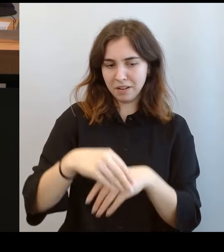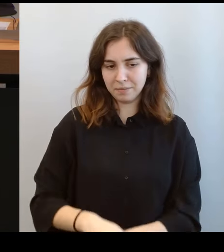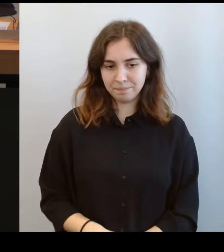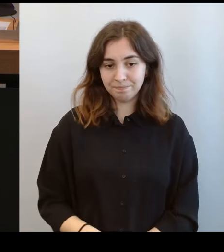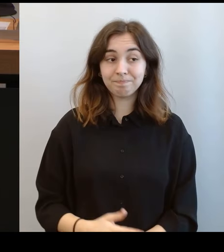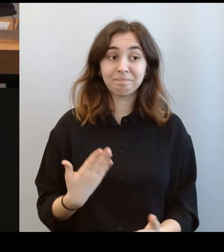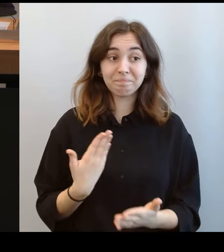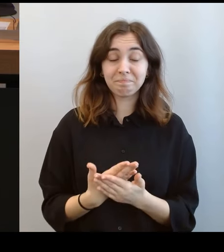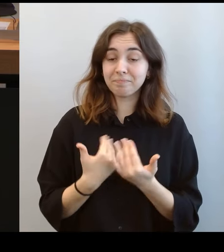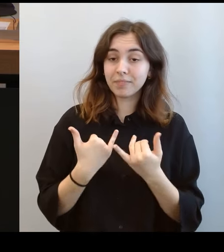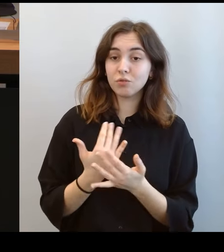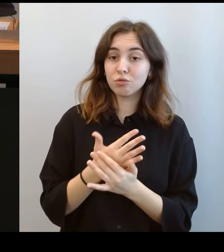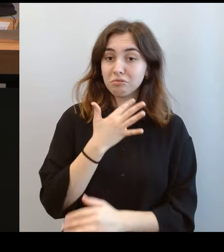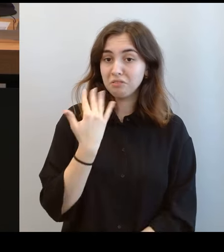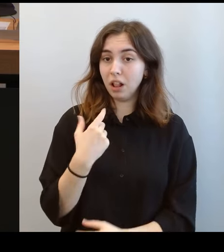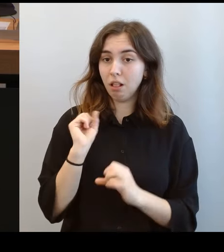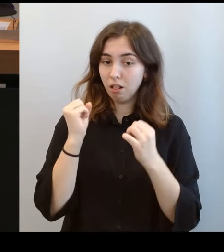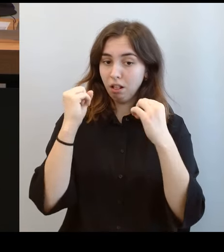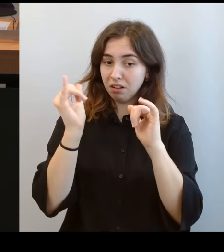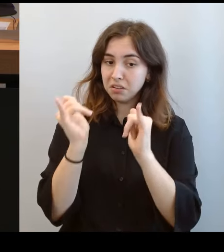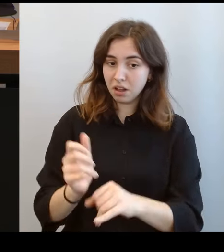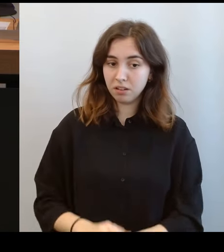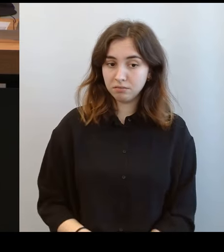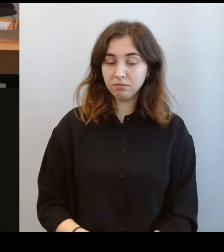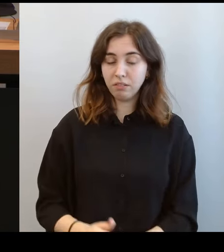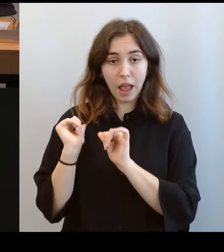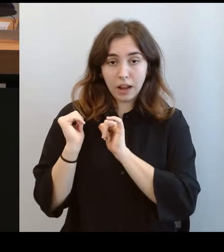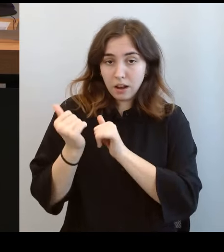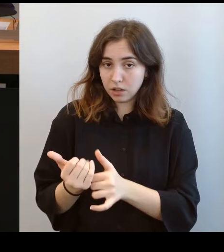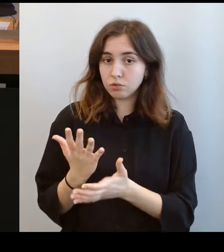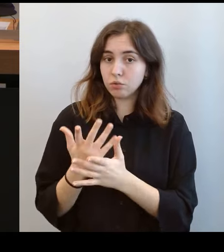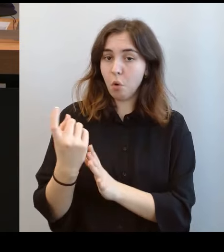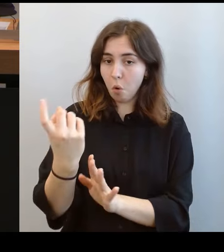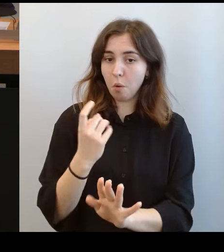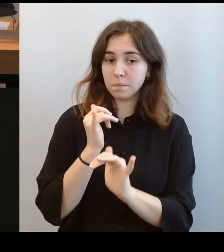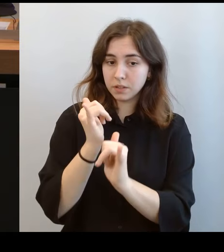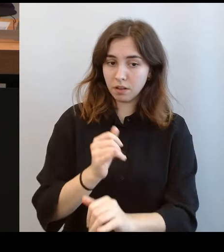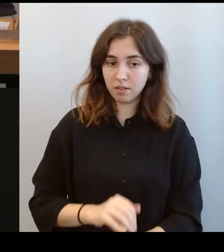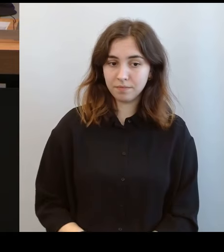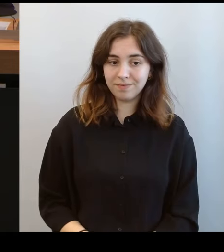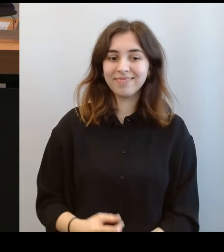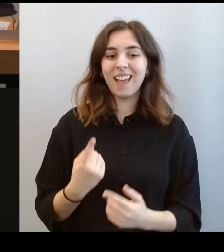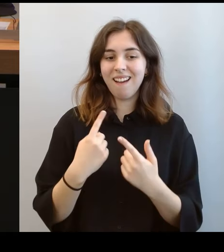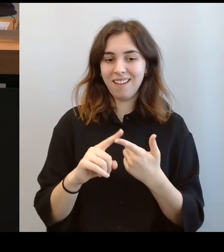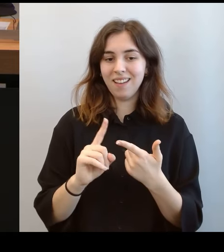getan. Die Entlastung wird passieren. Die andere Entlastung mit der Gesetzesänderung auf Bundesebene, mit